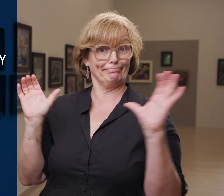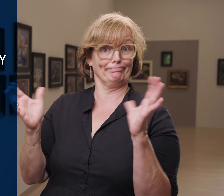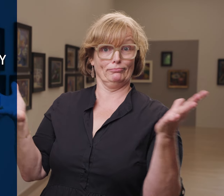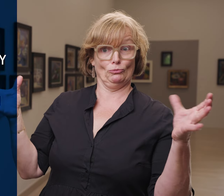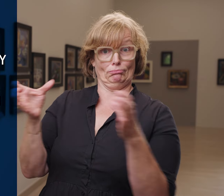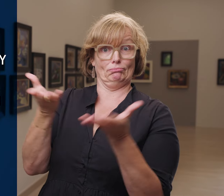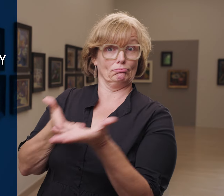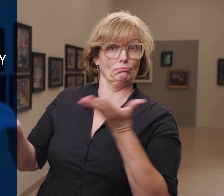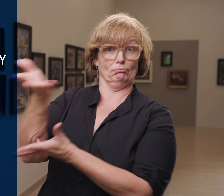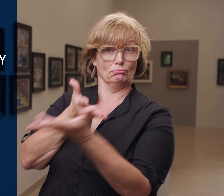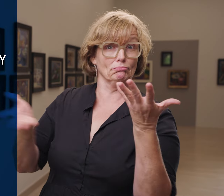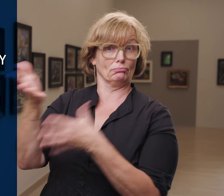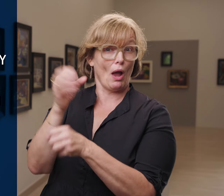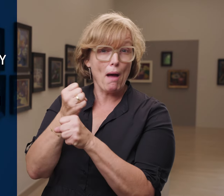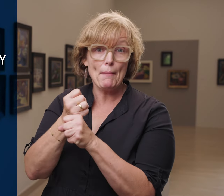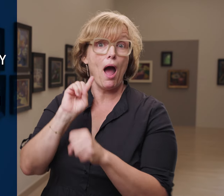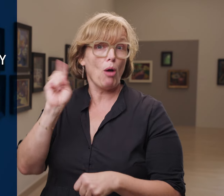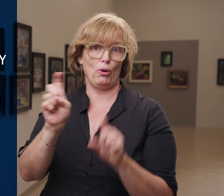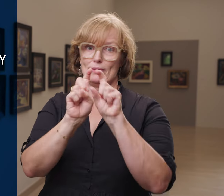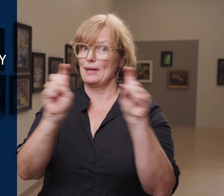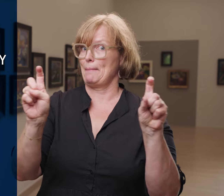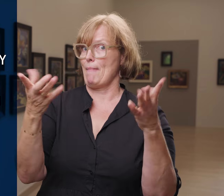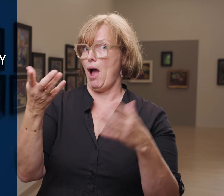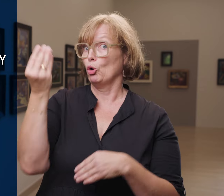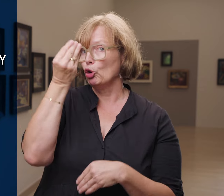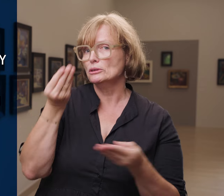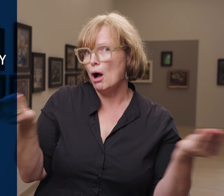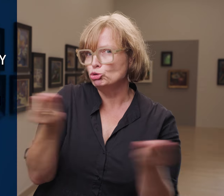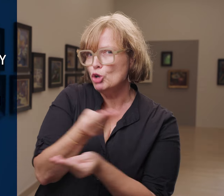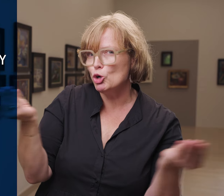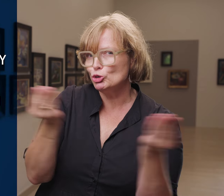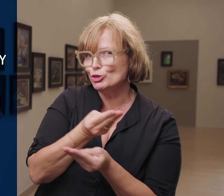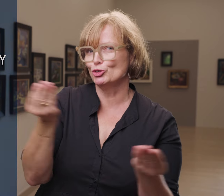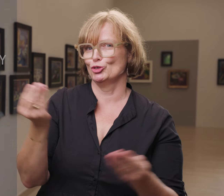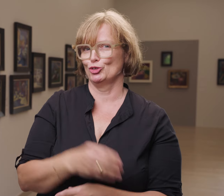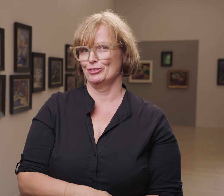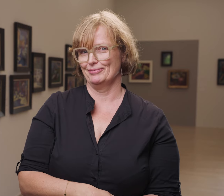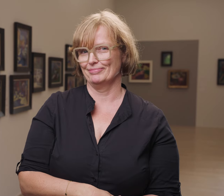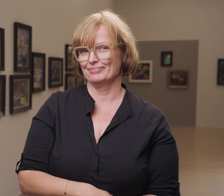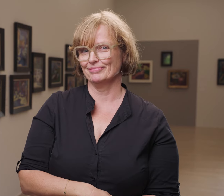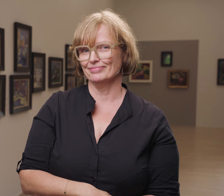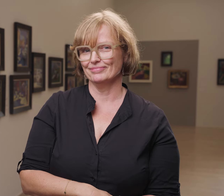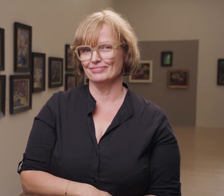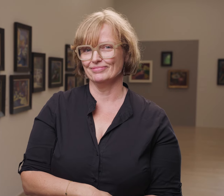Sie arbeiteten zusammen und tauschten sich über ihre Kunst aus.